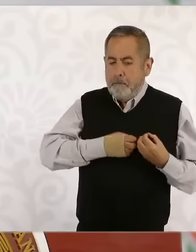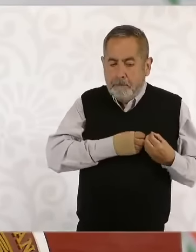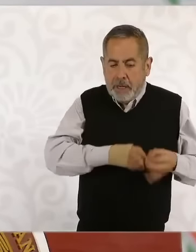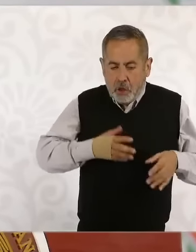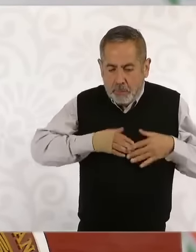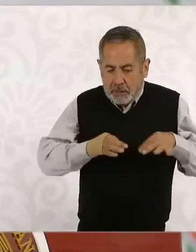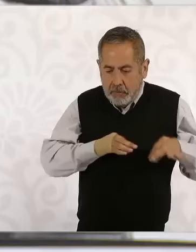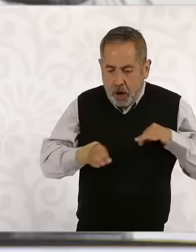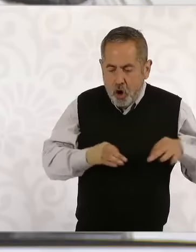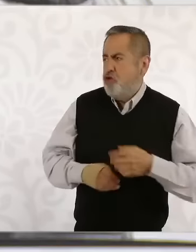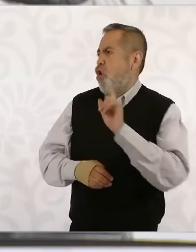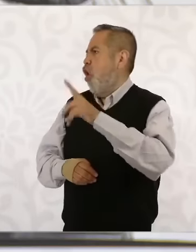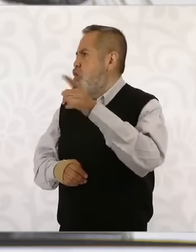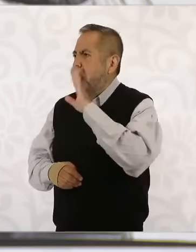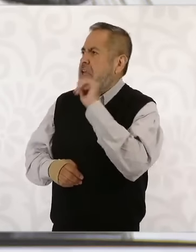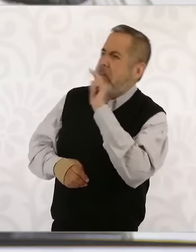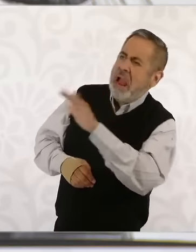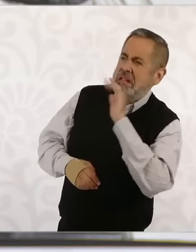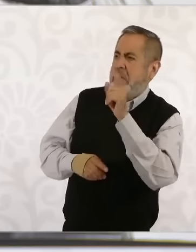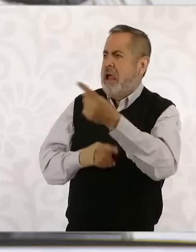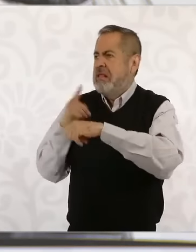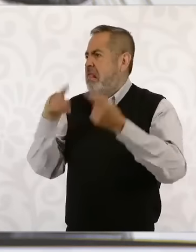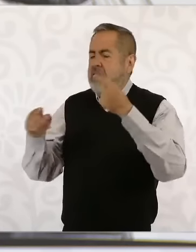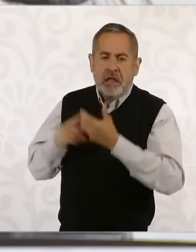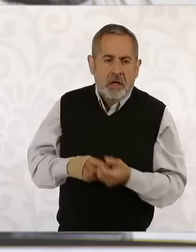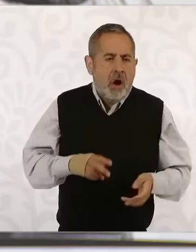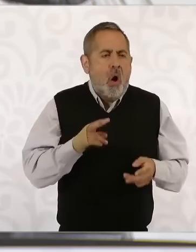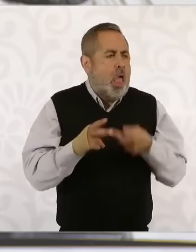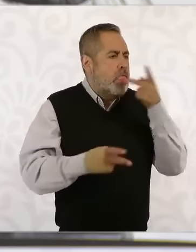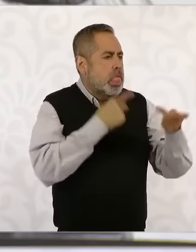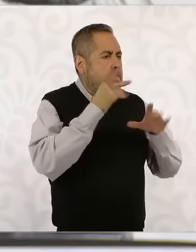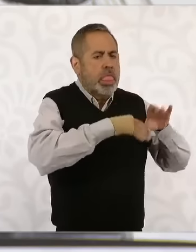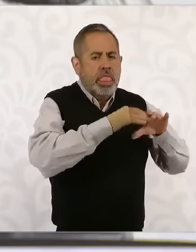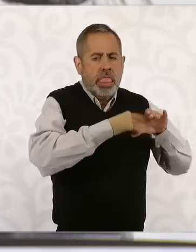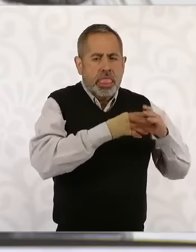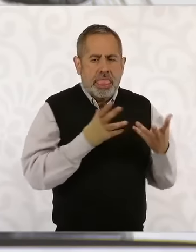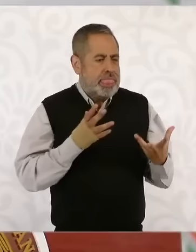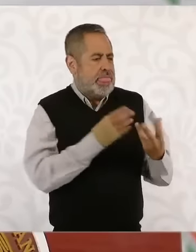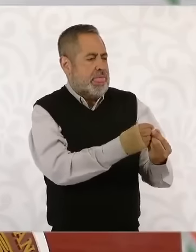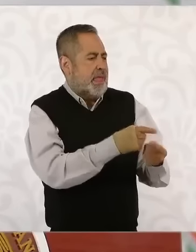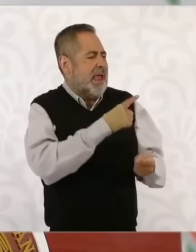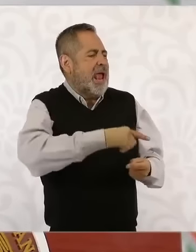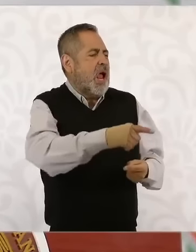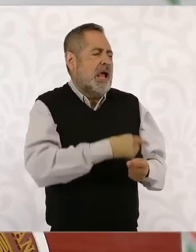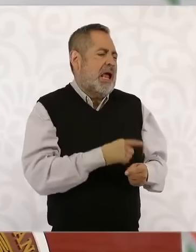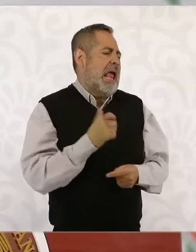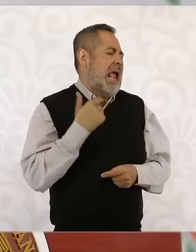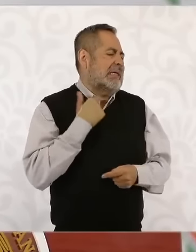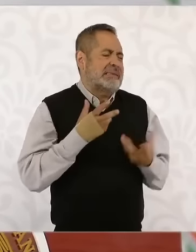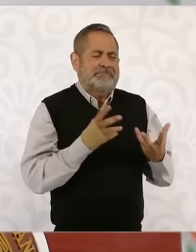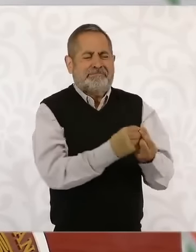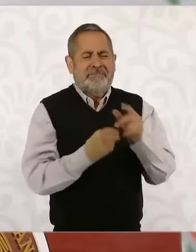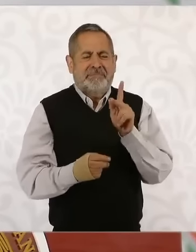muy conocidos o porque son comentócratas aliados al viejo sistema del prean, que no conocen del